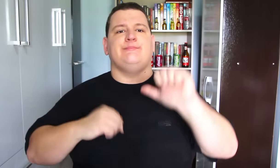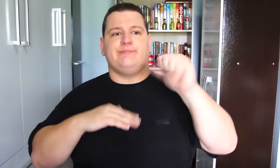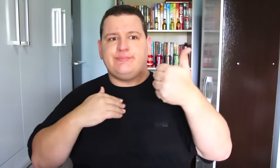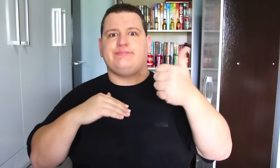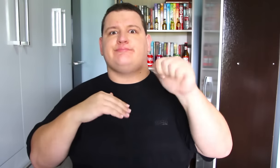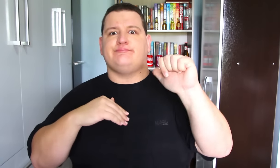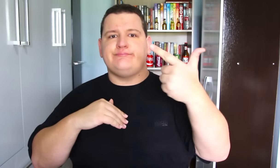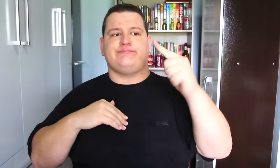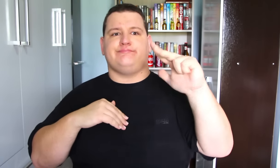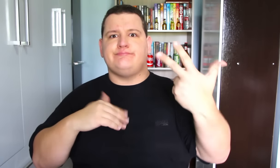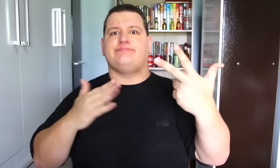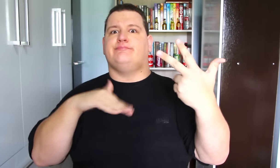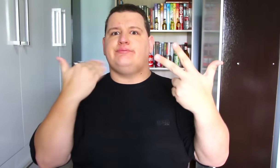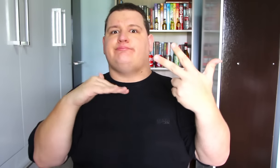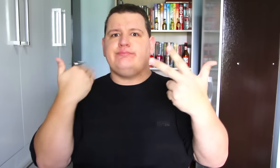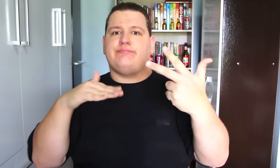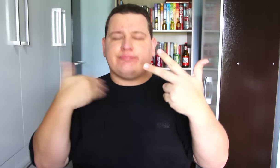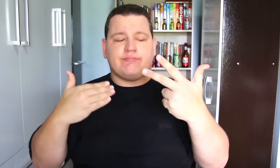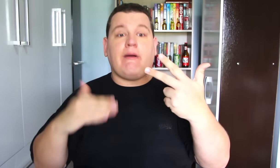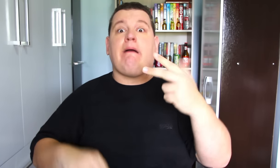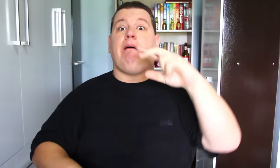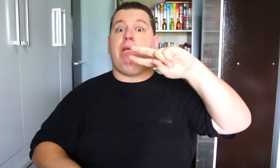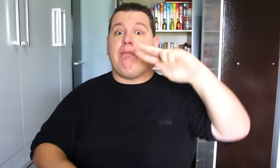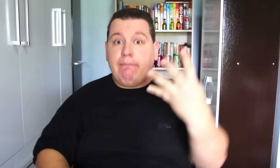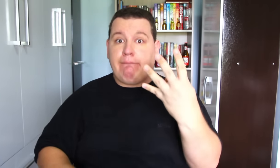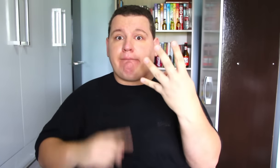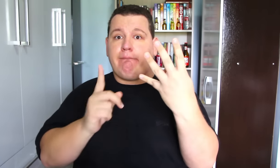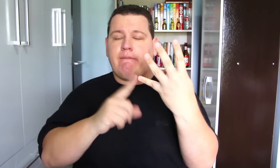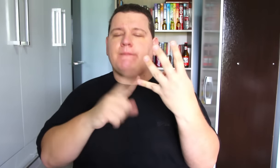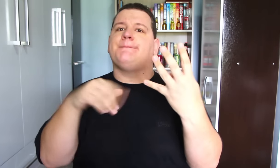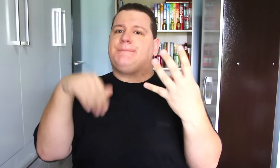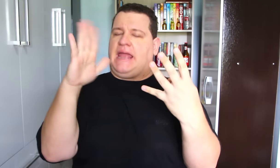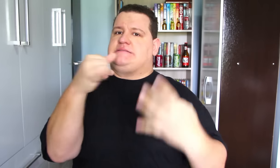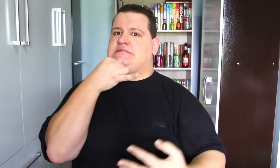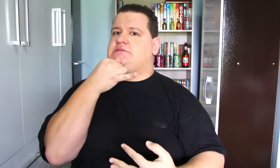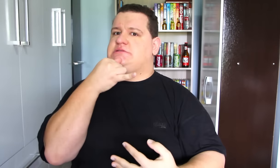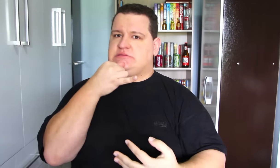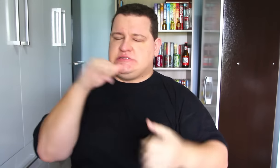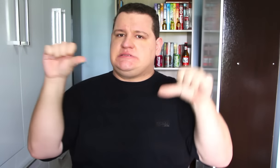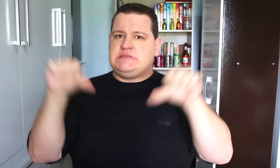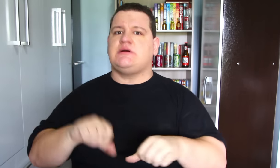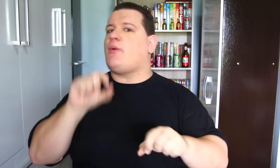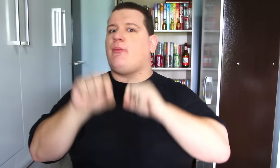Depois de três mortes, a quarta foi mais trágica.